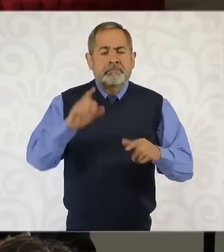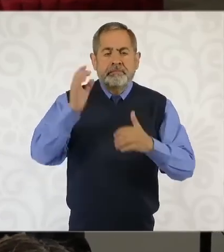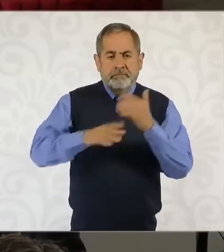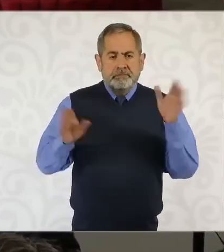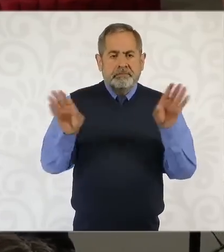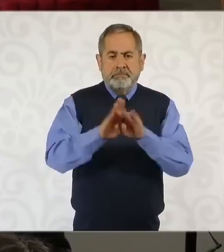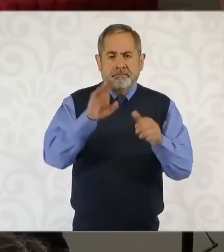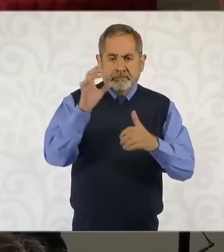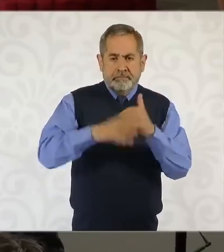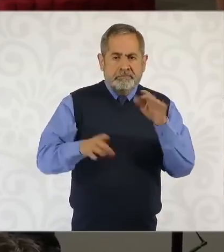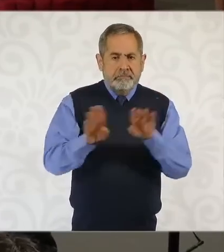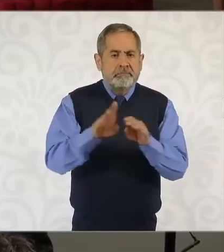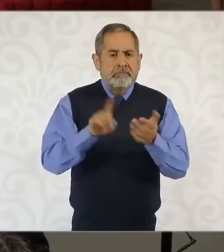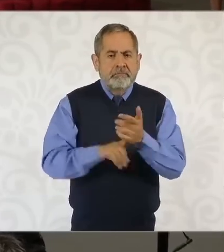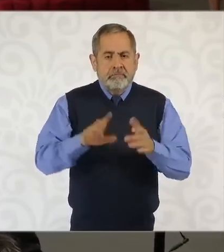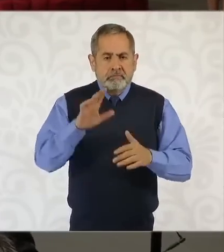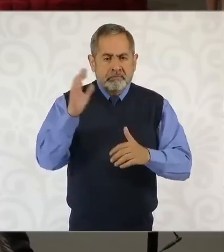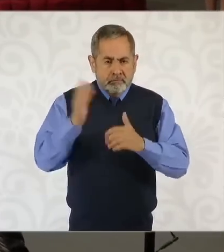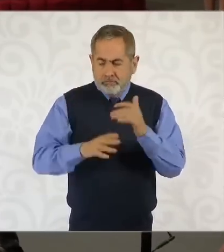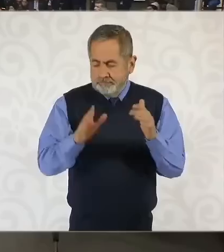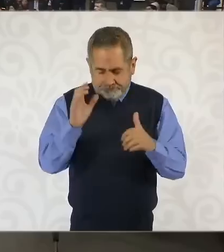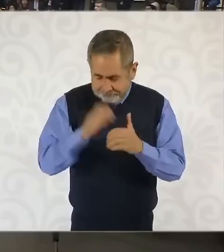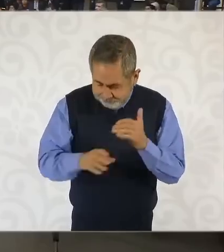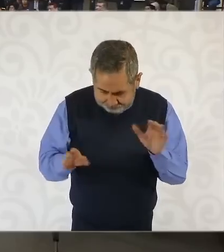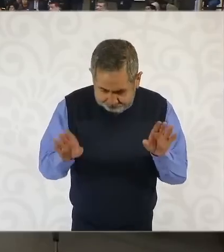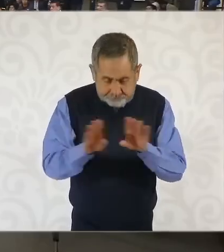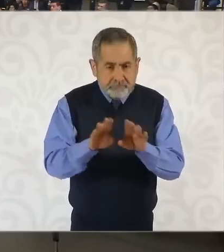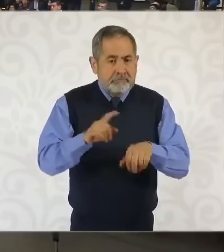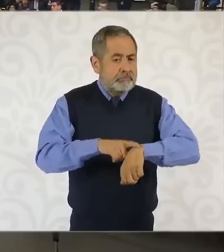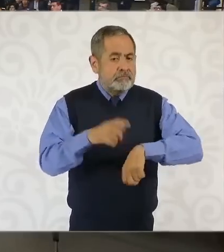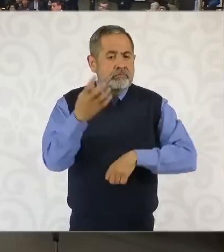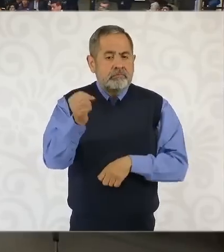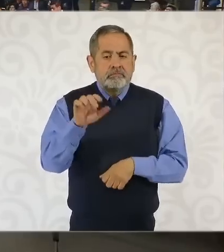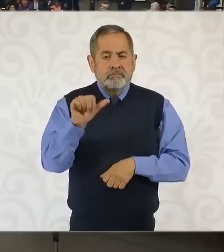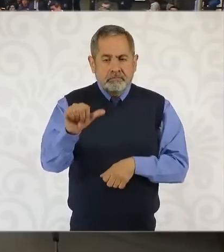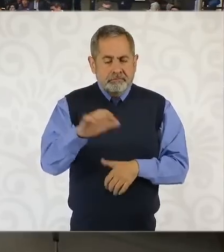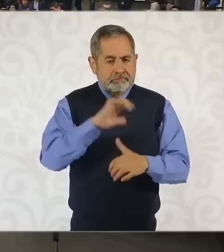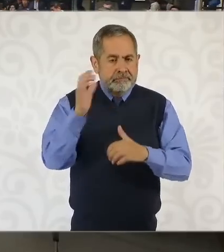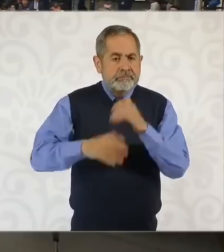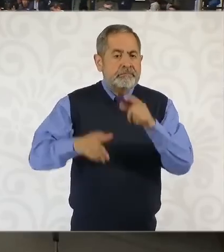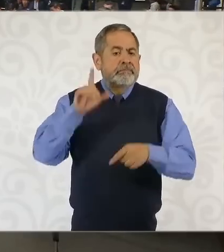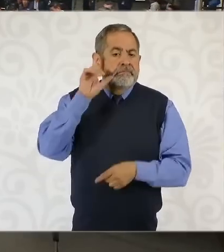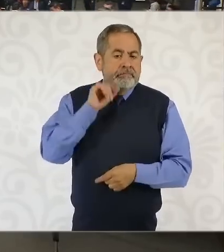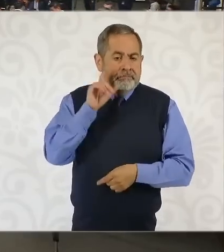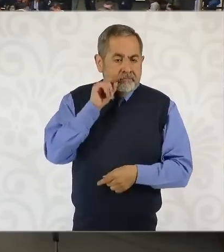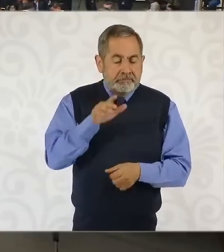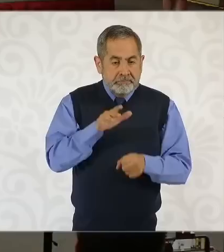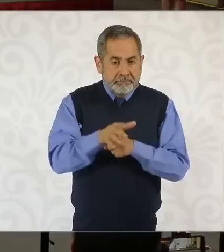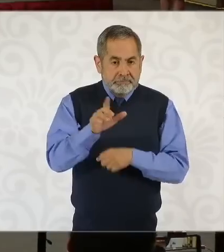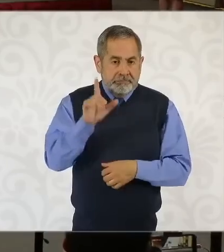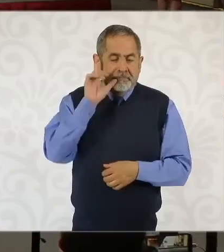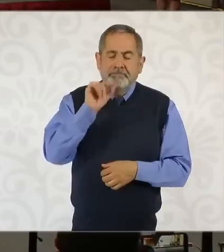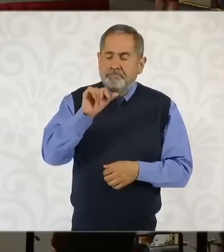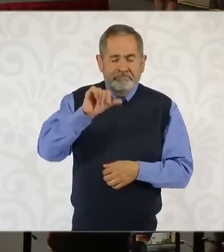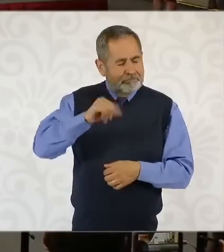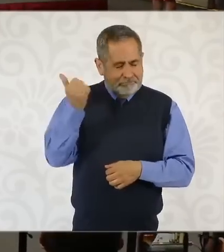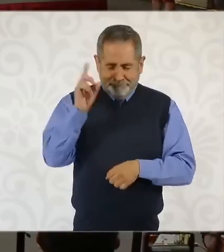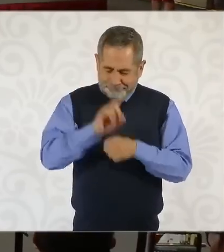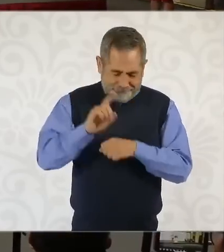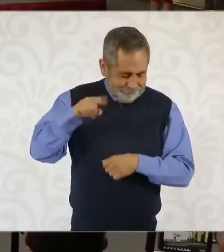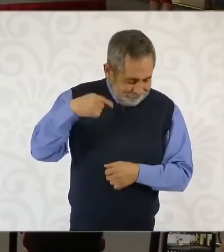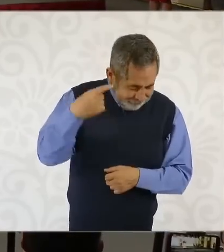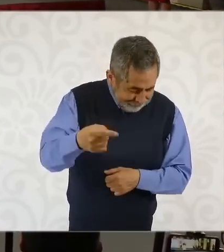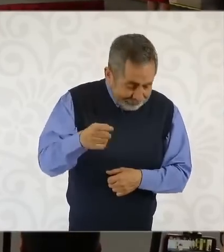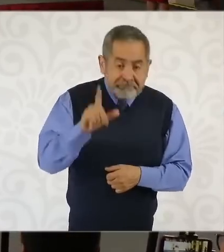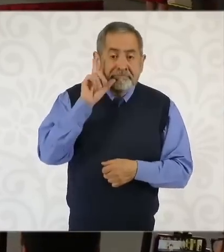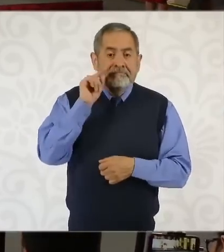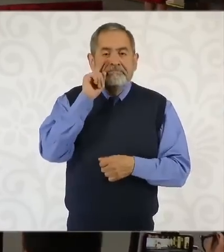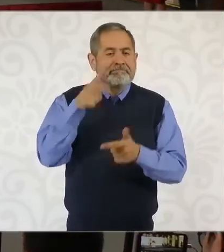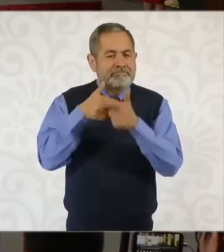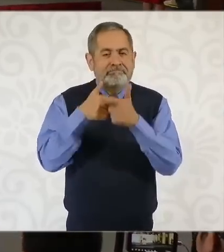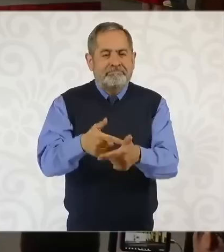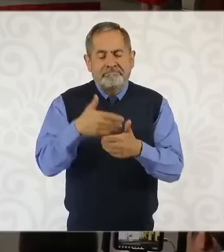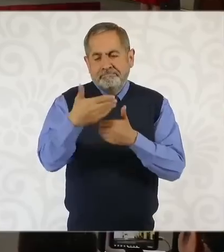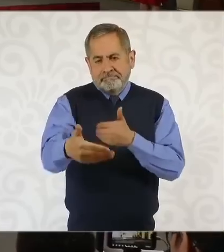compañeros compañeras cerramos son 99:16 ya mañana Mañana es otro día mañana seguimos con la mañanera